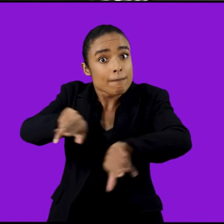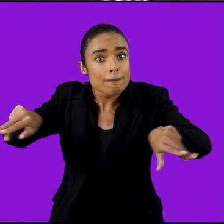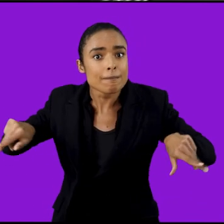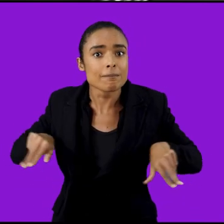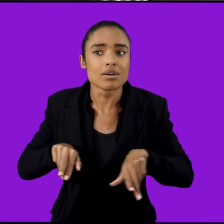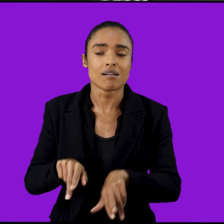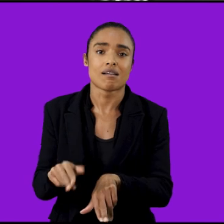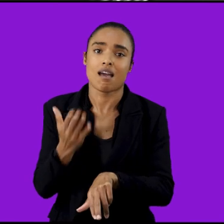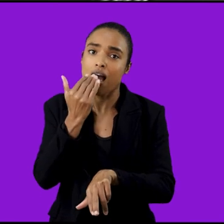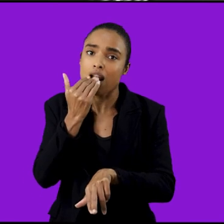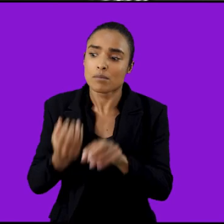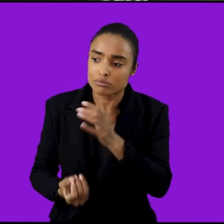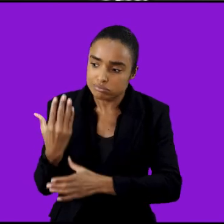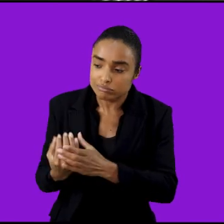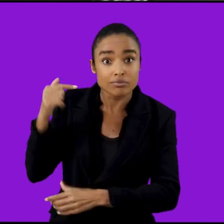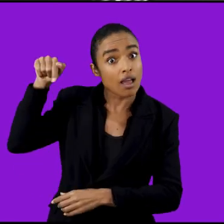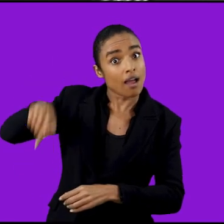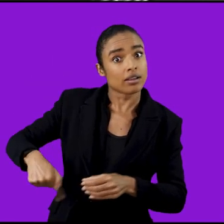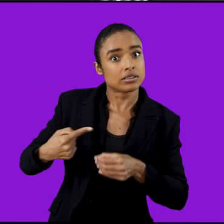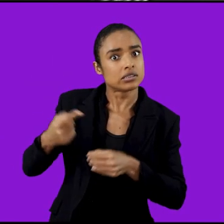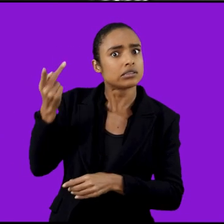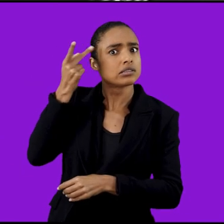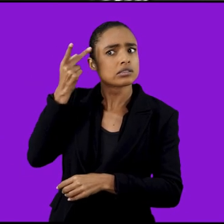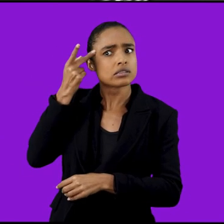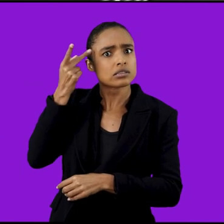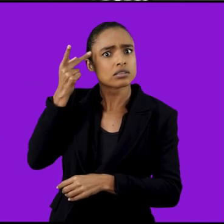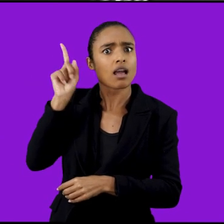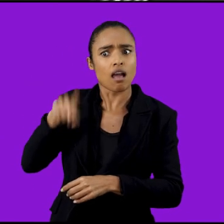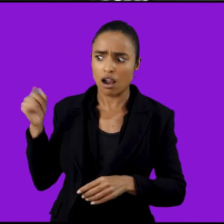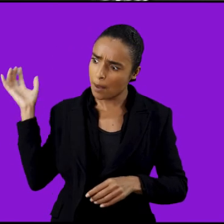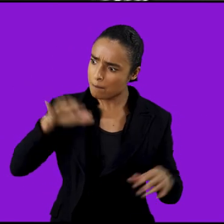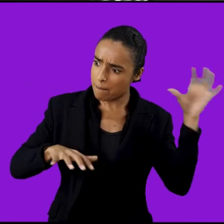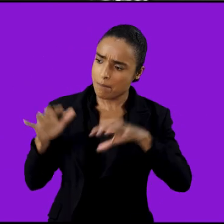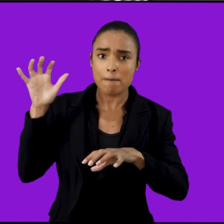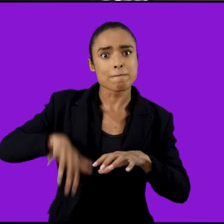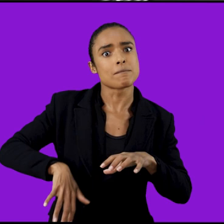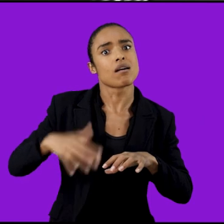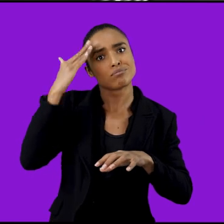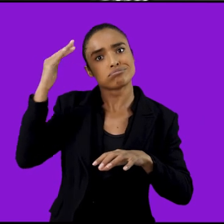alimentos na cidade de São Paulo. Afinal, a cidade era o destino de um dos maiores êxodos